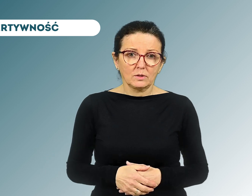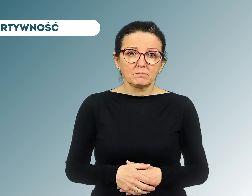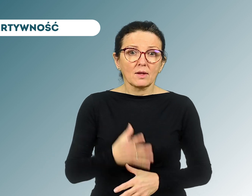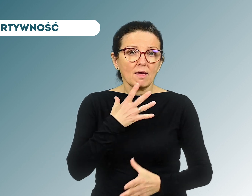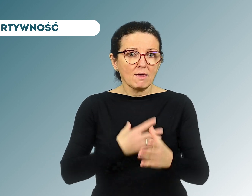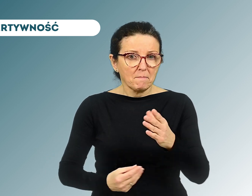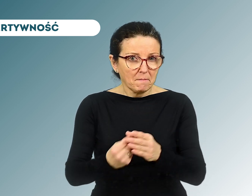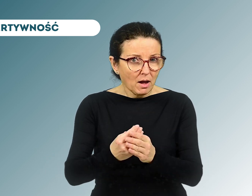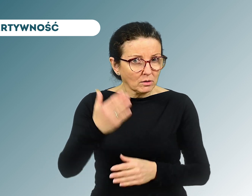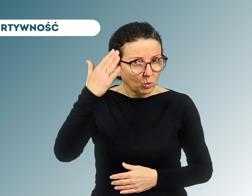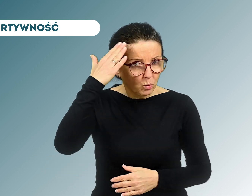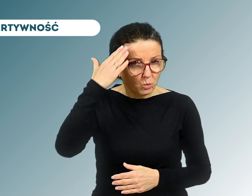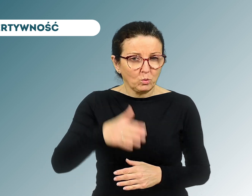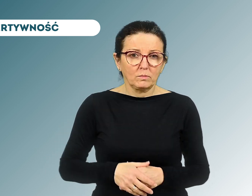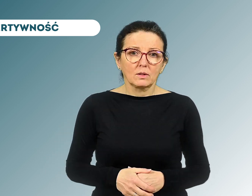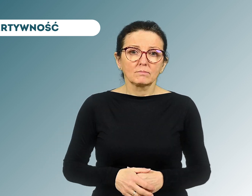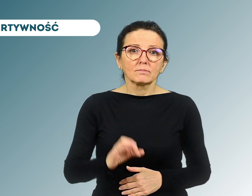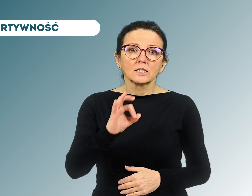poprzez empatię,